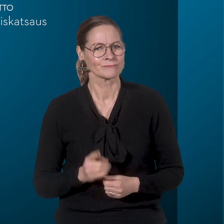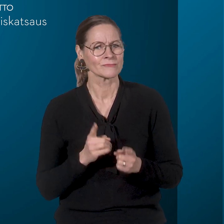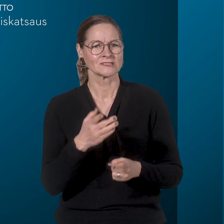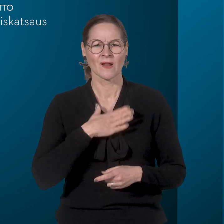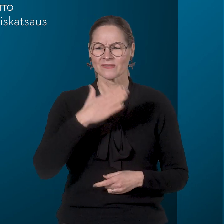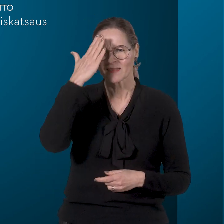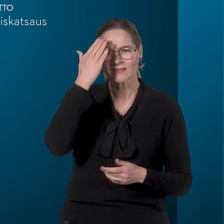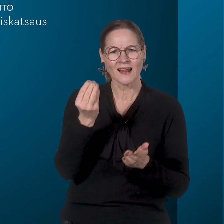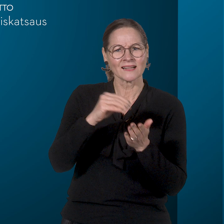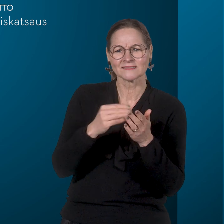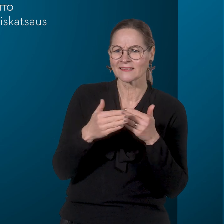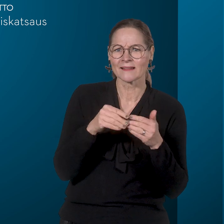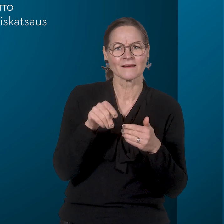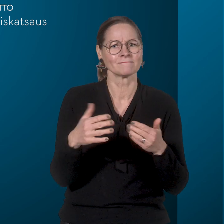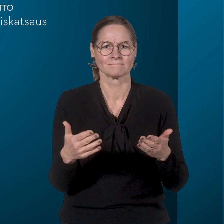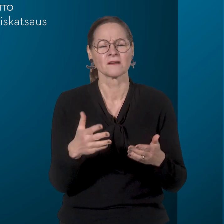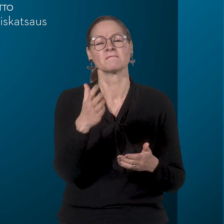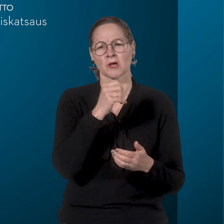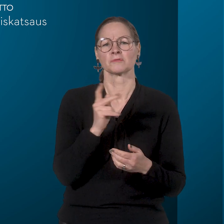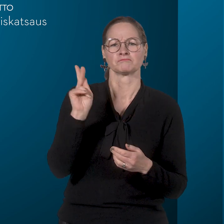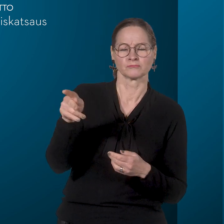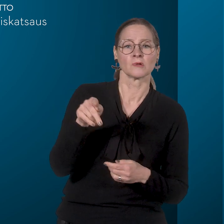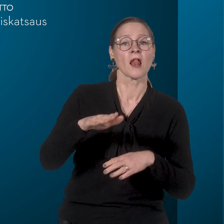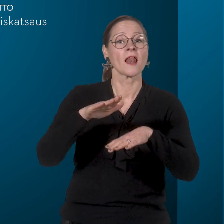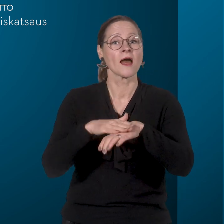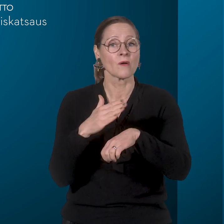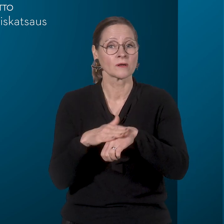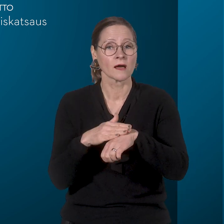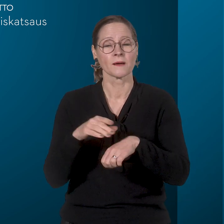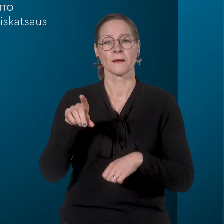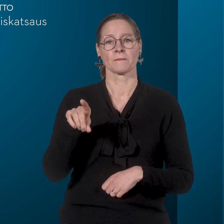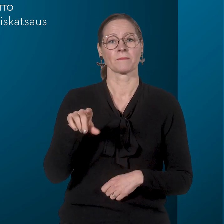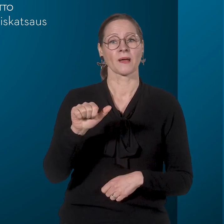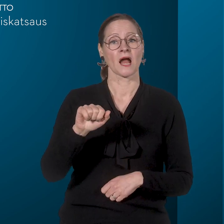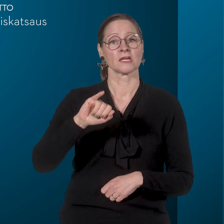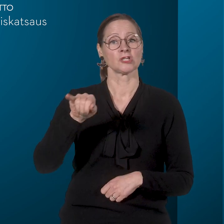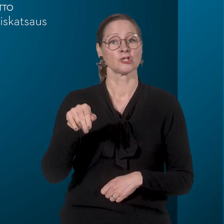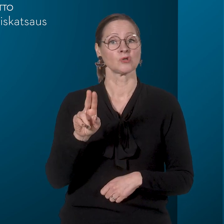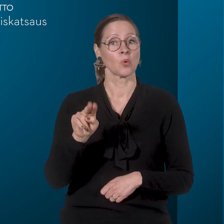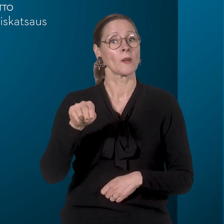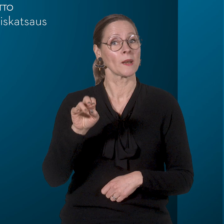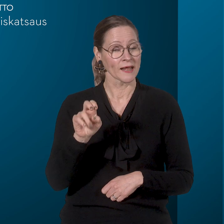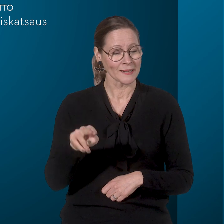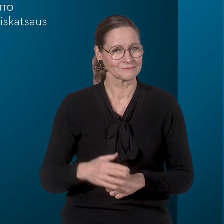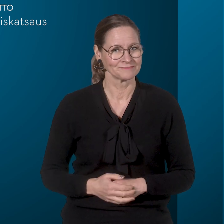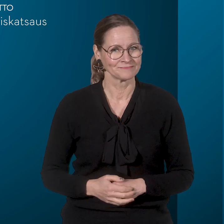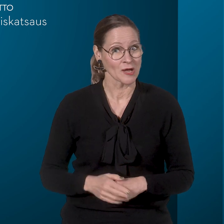Lisätietoja tehtävästä saat Laura Pajuselta.